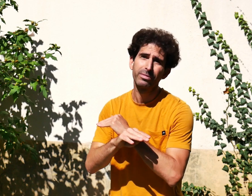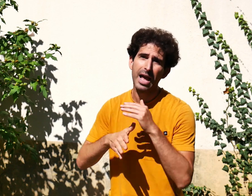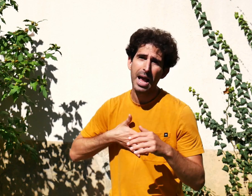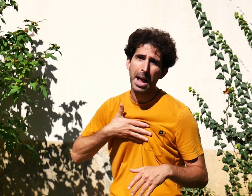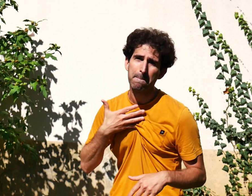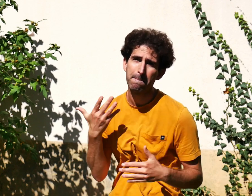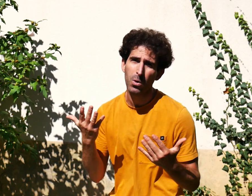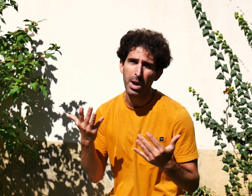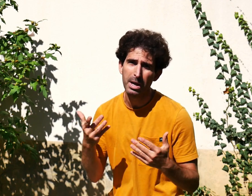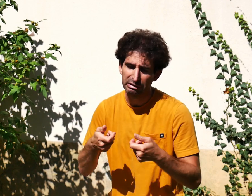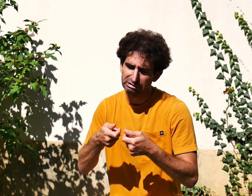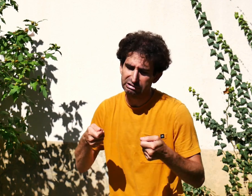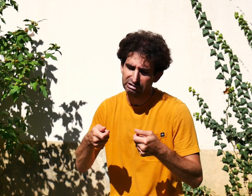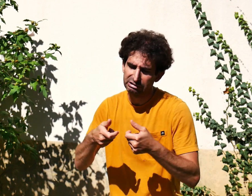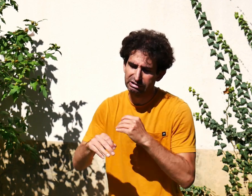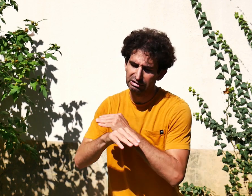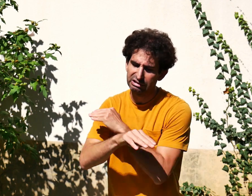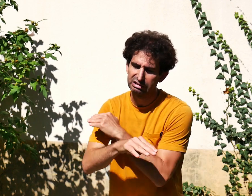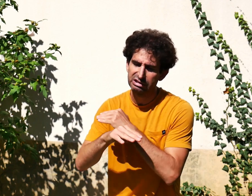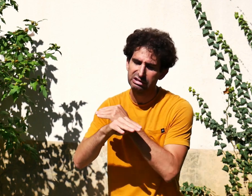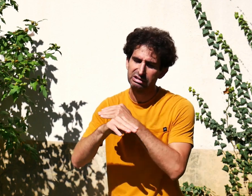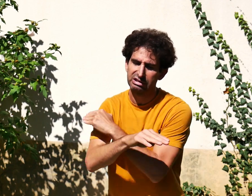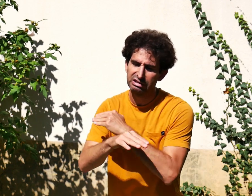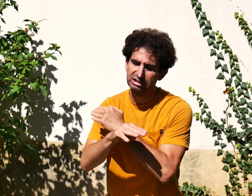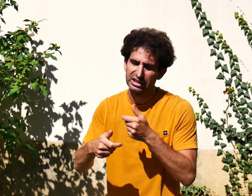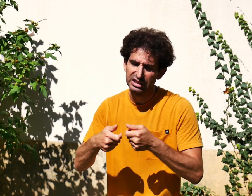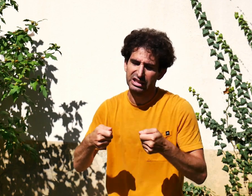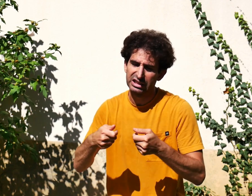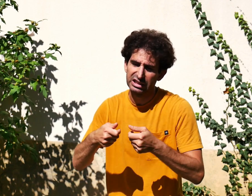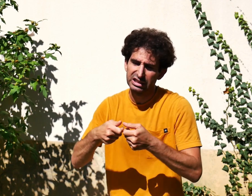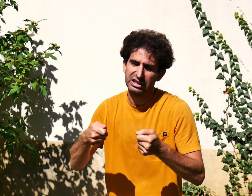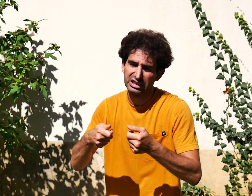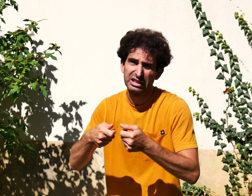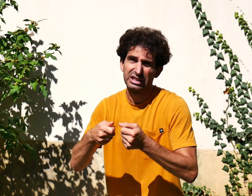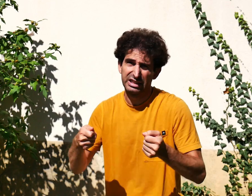J'aimais alors les détacher durant leur action.